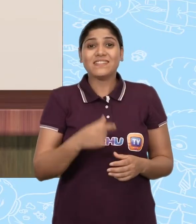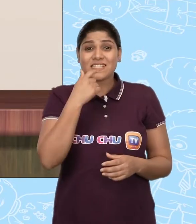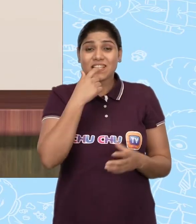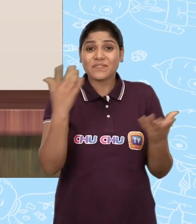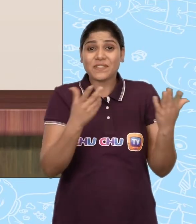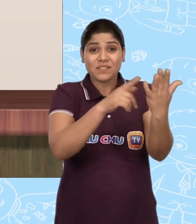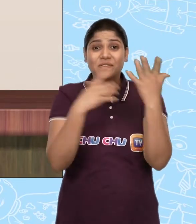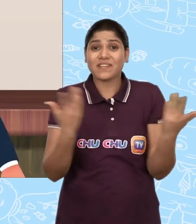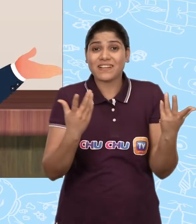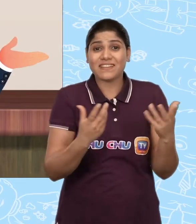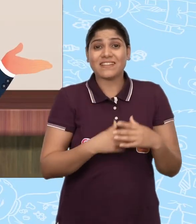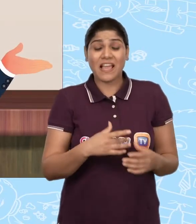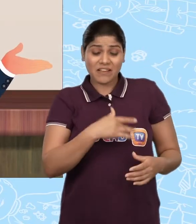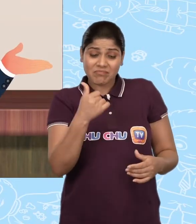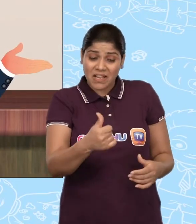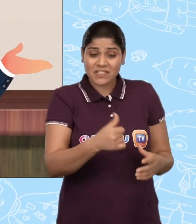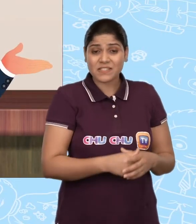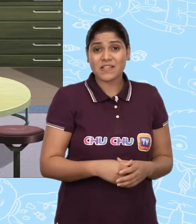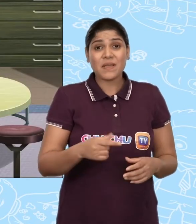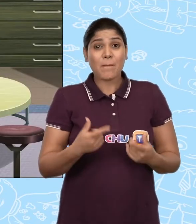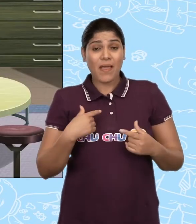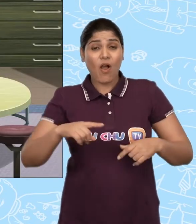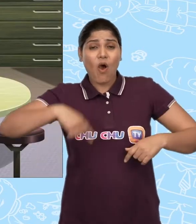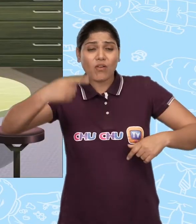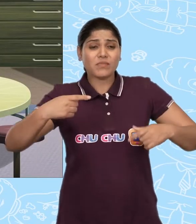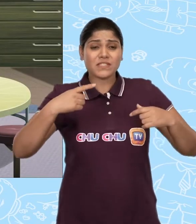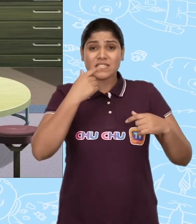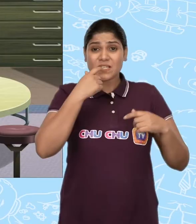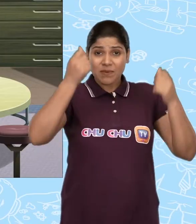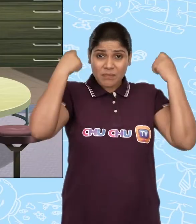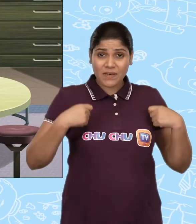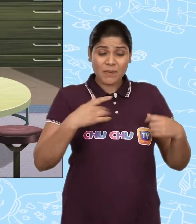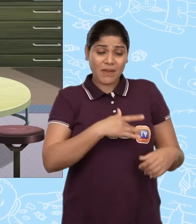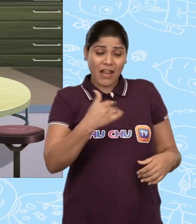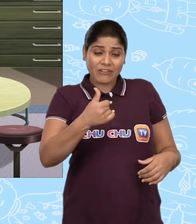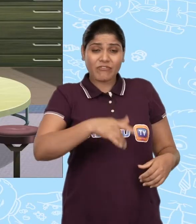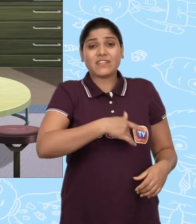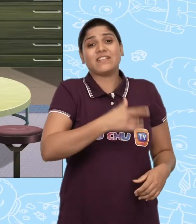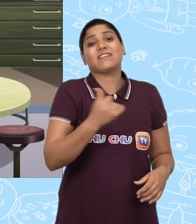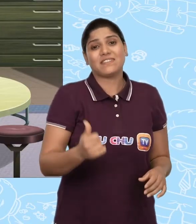सफ़ेद दर्शाता है अच्छाई को मै हमेशा उद्दार महसूस करती हूँ सफ़ेद पहनने पर